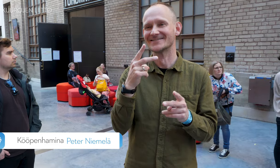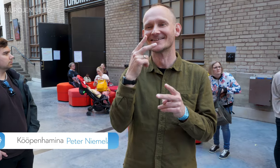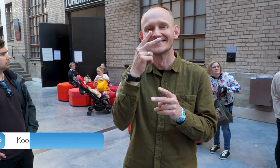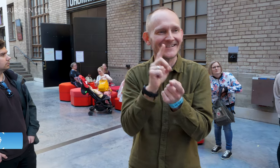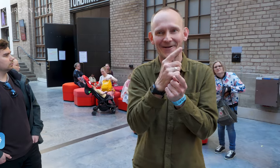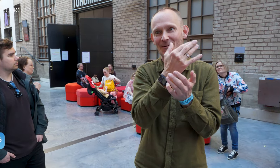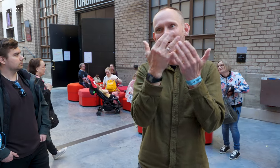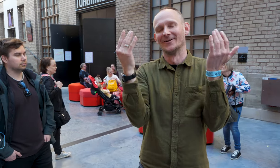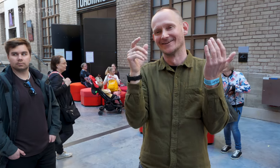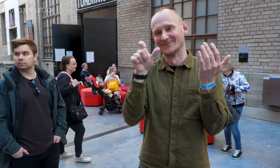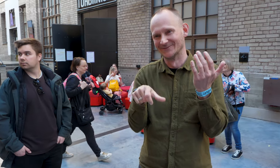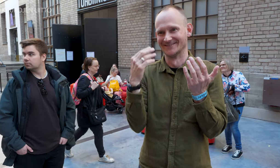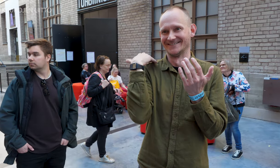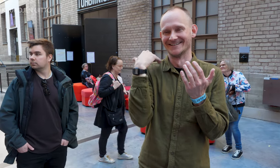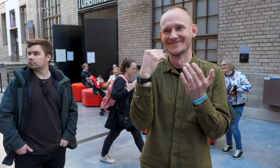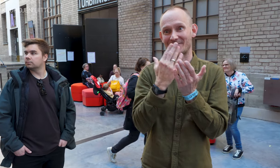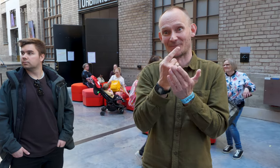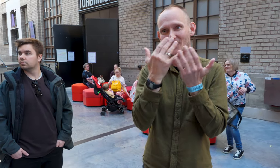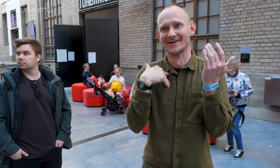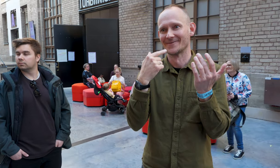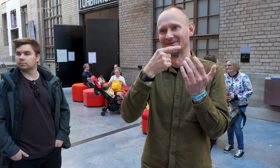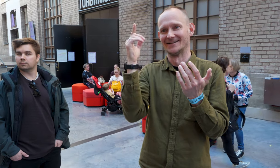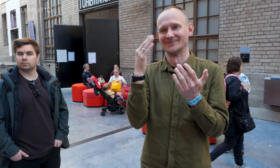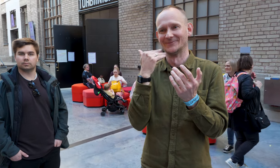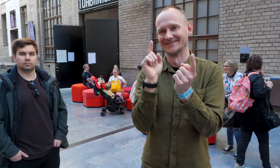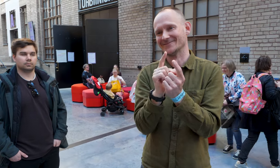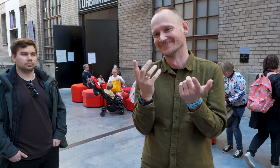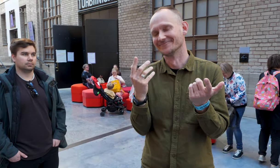Täällä tapaan tuttuja ja myös monia, joita en ole nähnyt aikoihin.